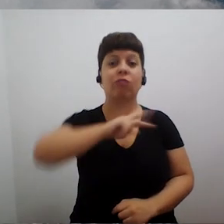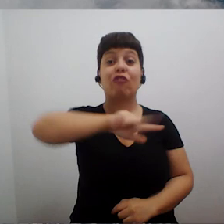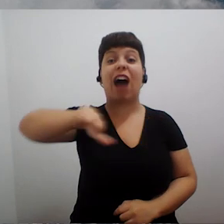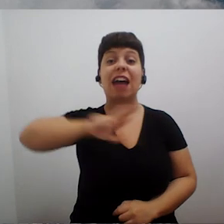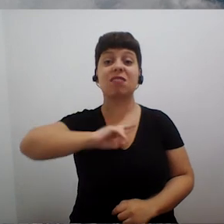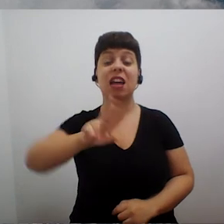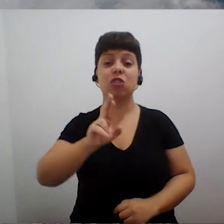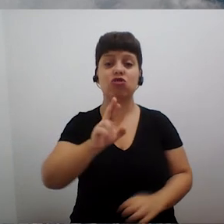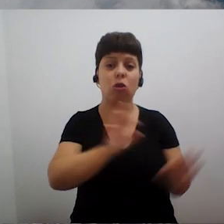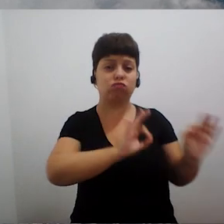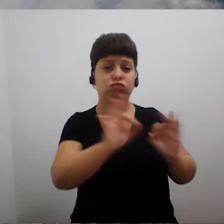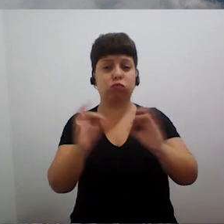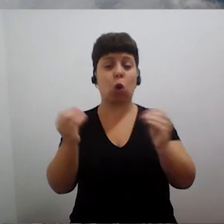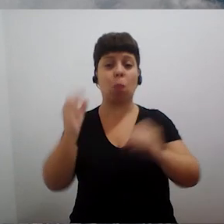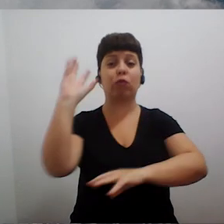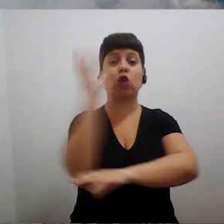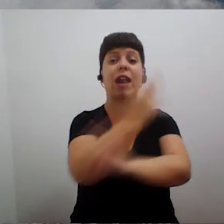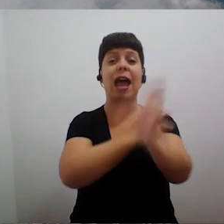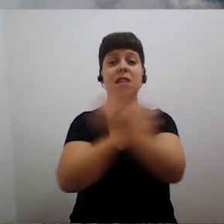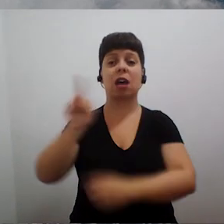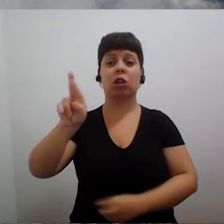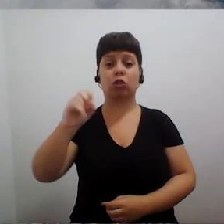pelas Florestas Tropicais do Brasil que é uma aliança internacional,